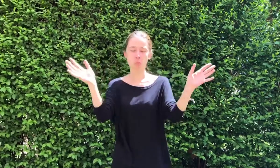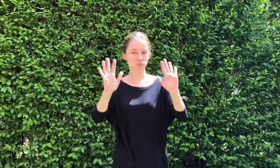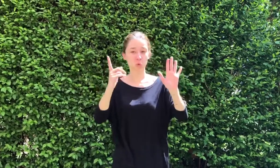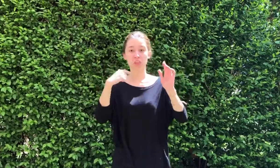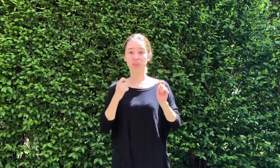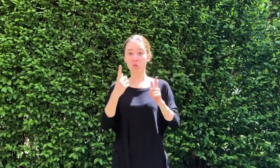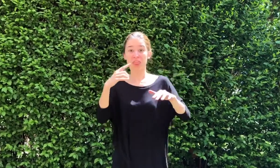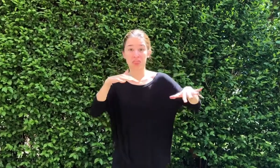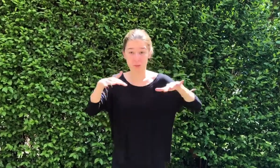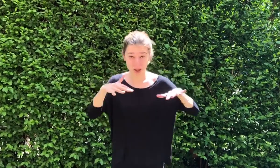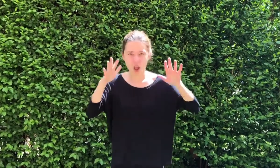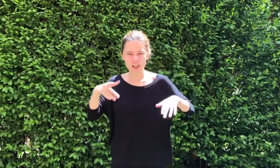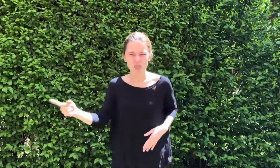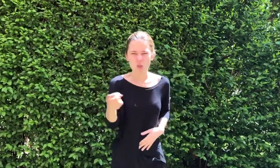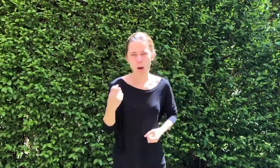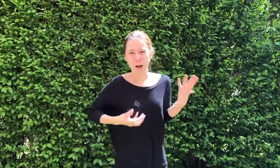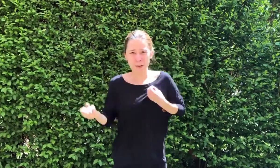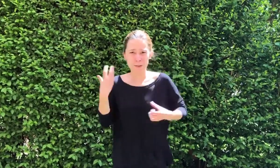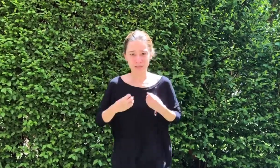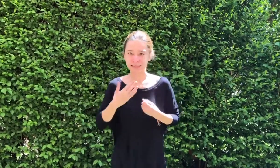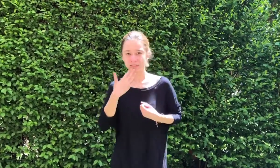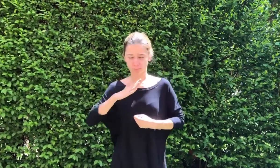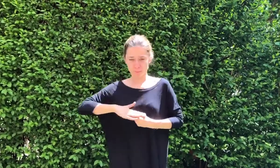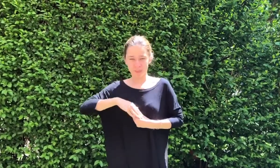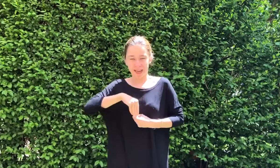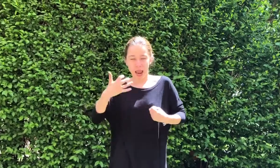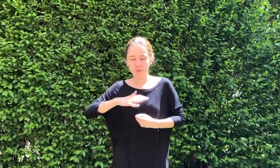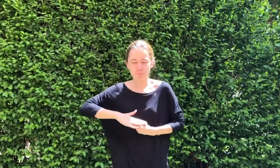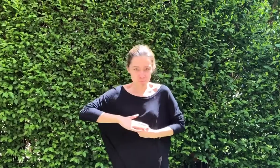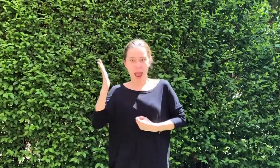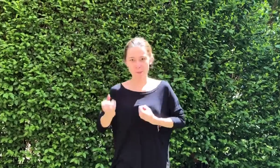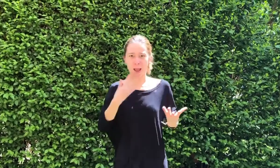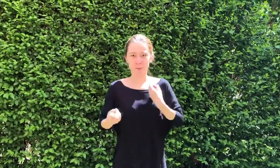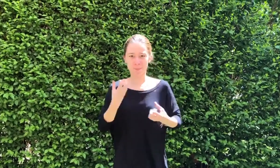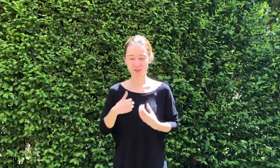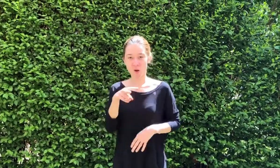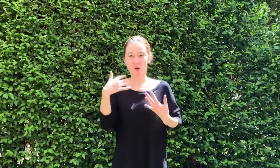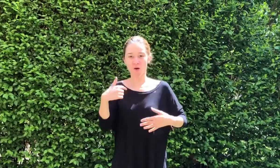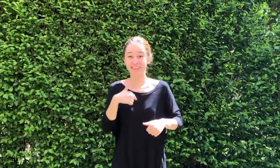Sin embargo, a través de una dinámica, todo el mundo empezó a improvisar a destajo, como si se hubiese desatado una parte desconocida en el interior de cada unx.